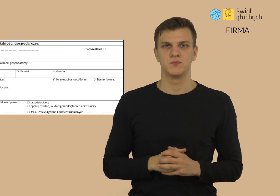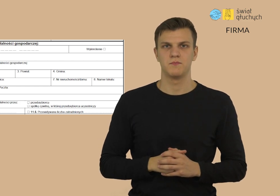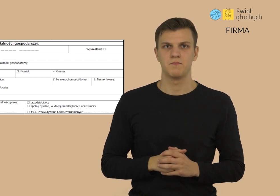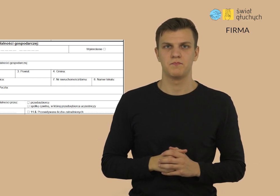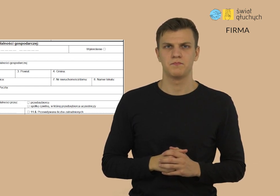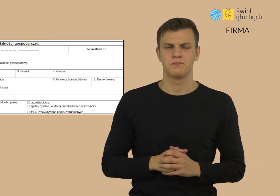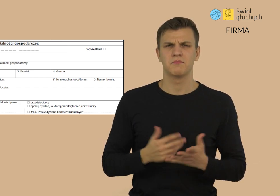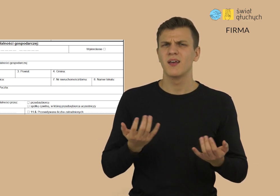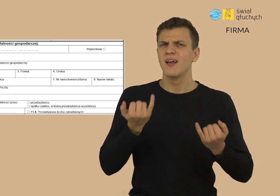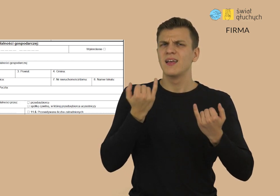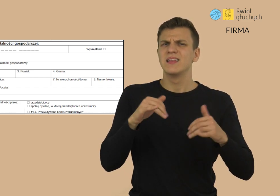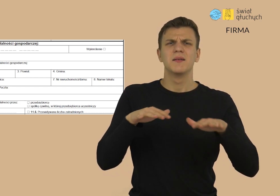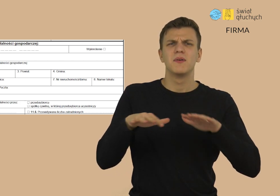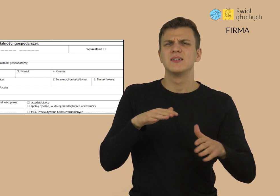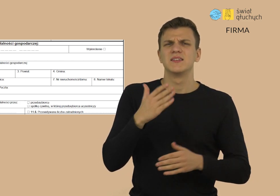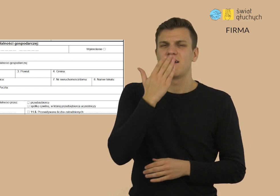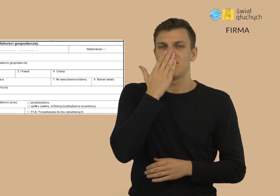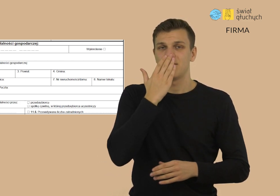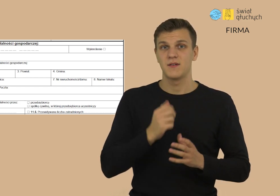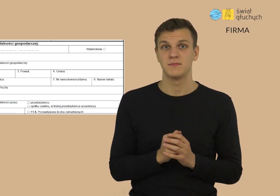O co z tym chodzi?